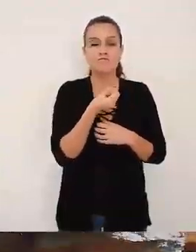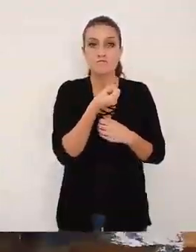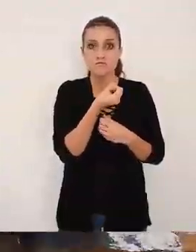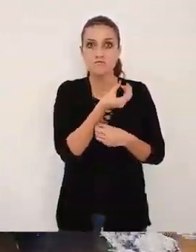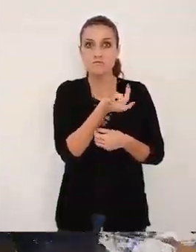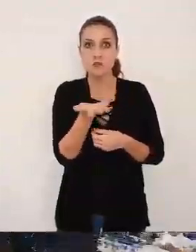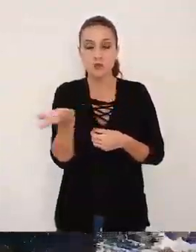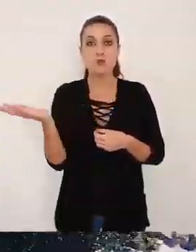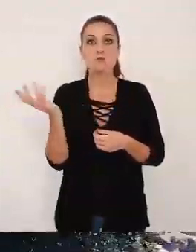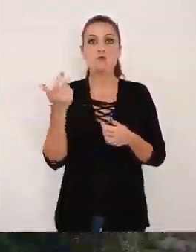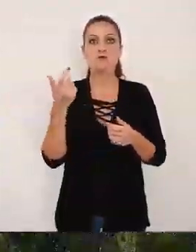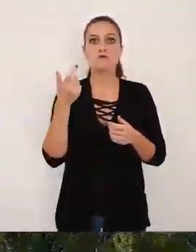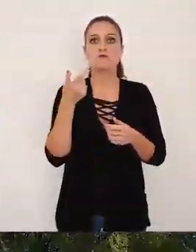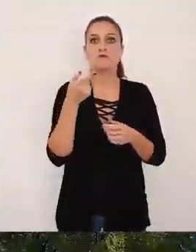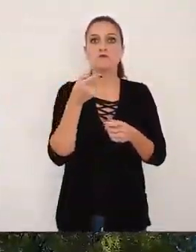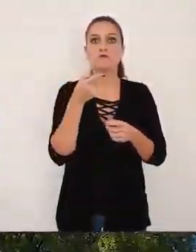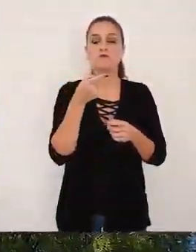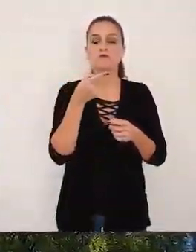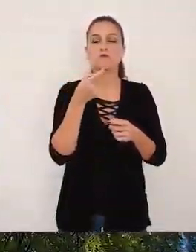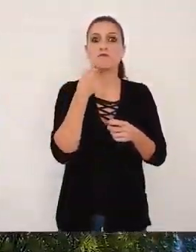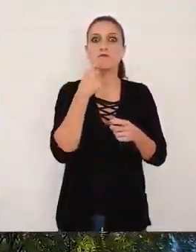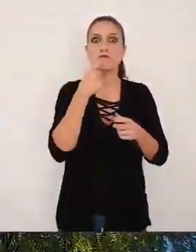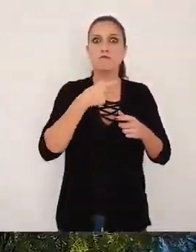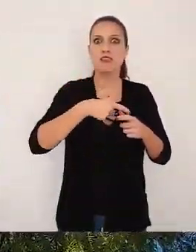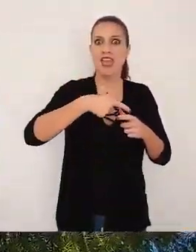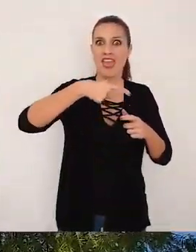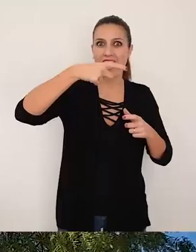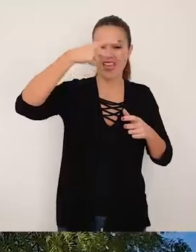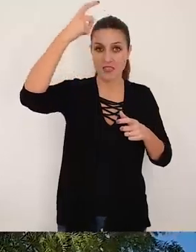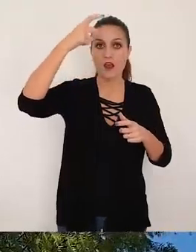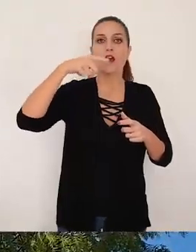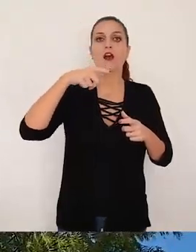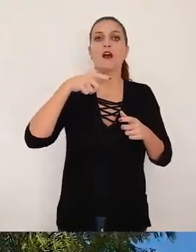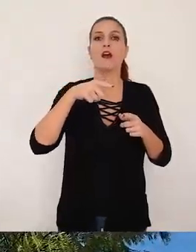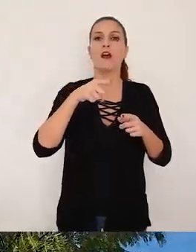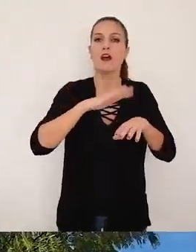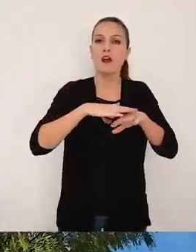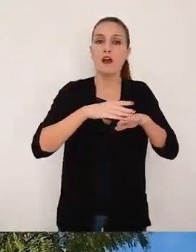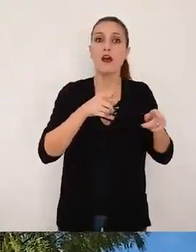numerosi menhir e dolmen afferenti all’età dei metalli e distribuiti nell’abitato come